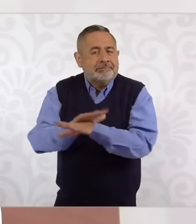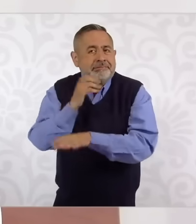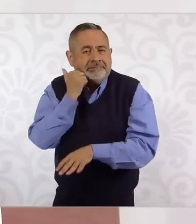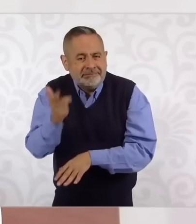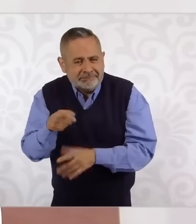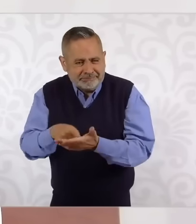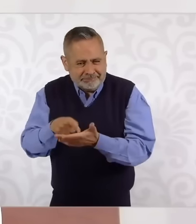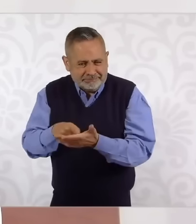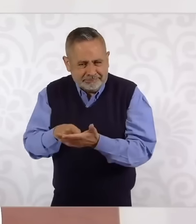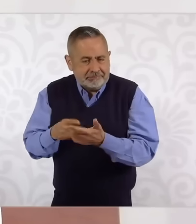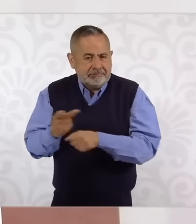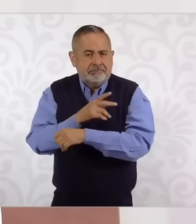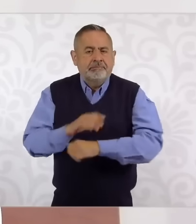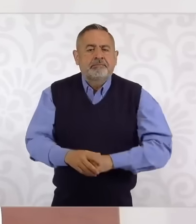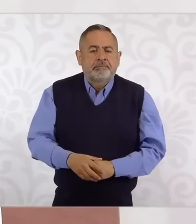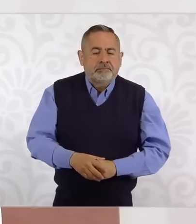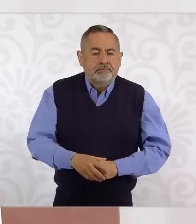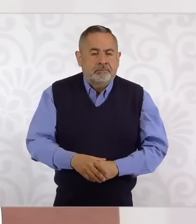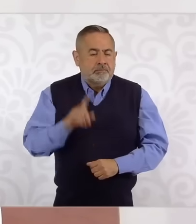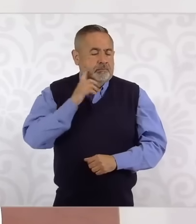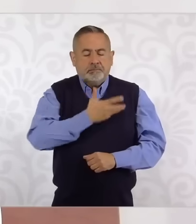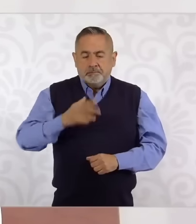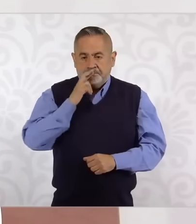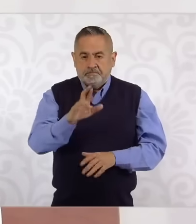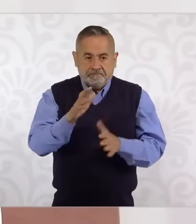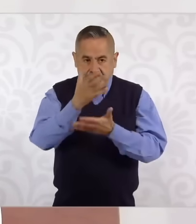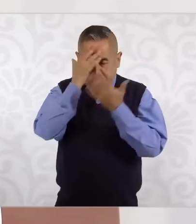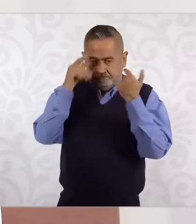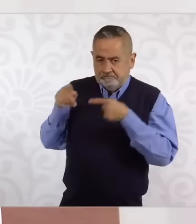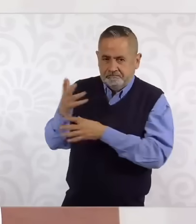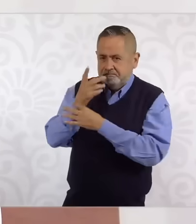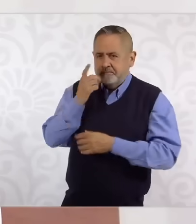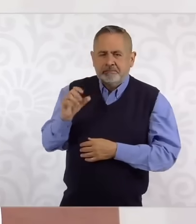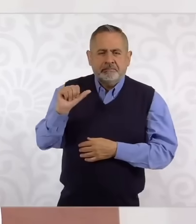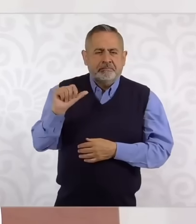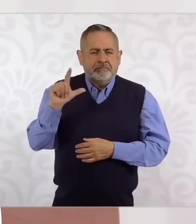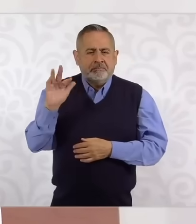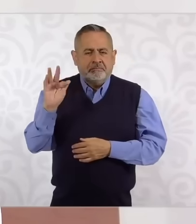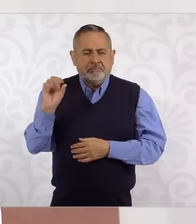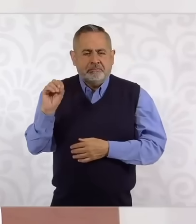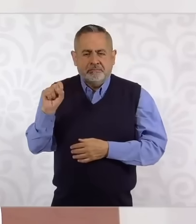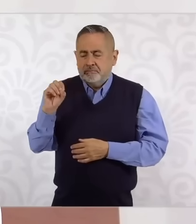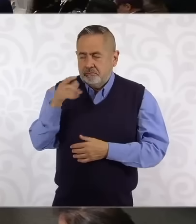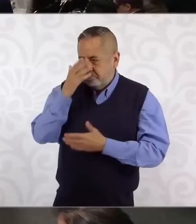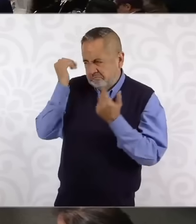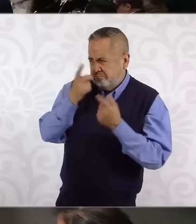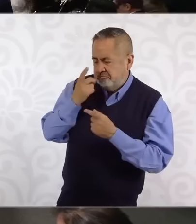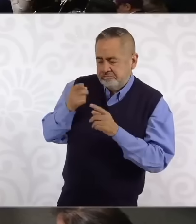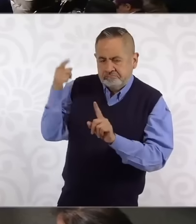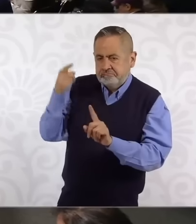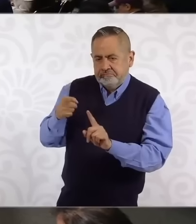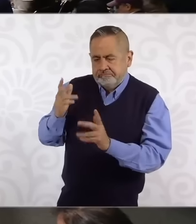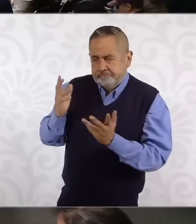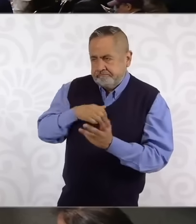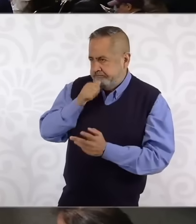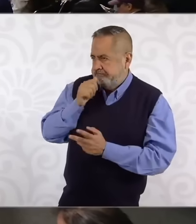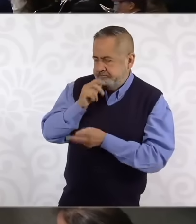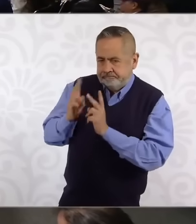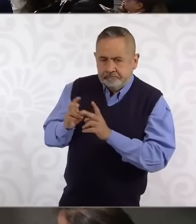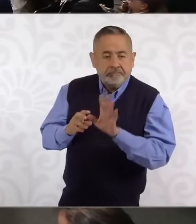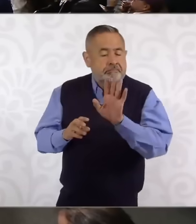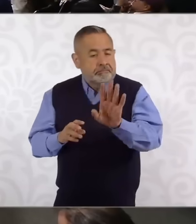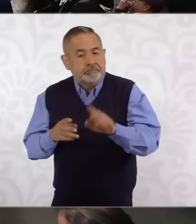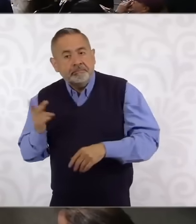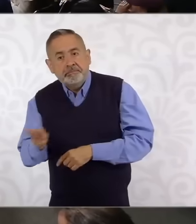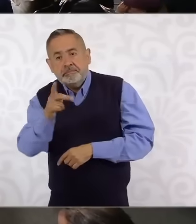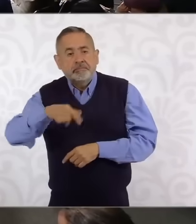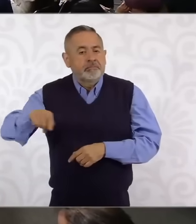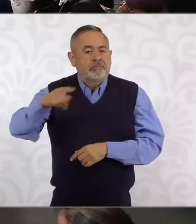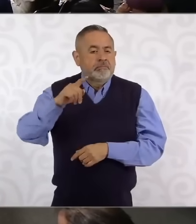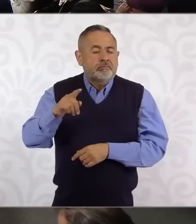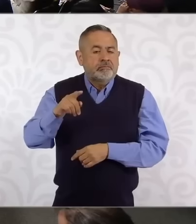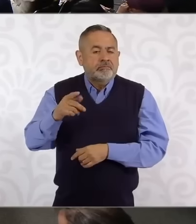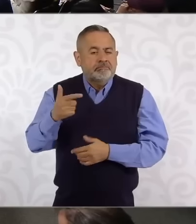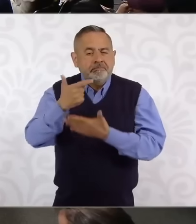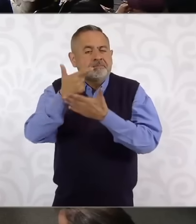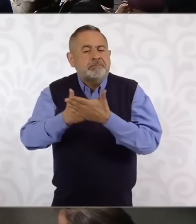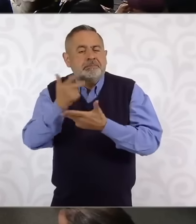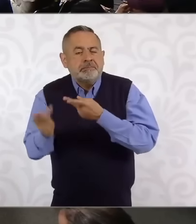exactamente a qué se refiere Alfonso. A ver, por la encuesta la aprobación de la presidenta.